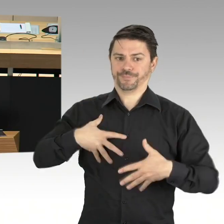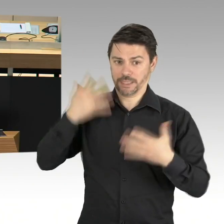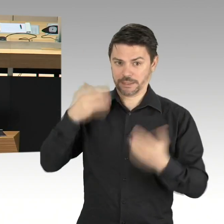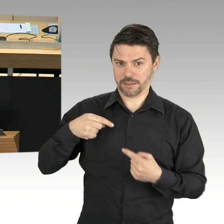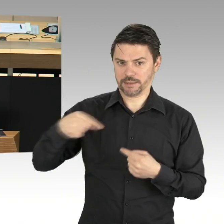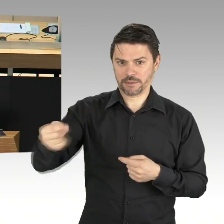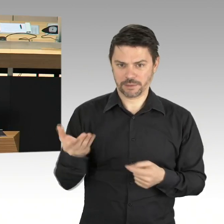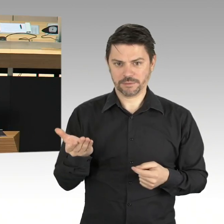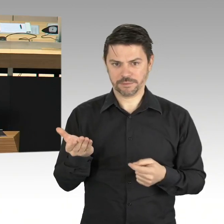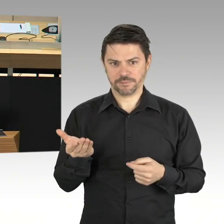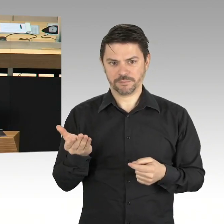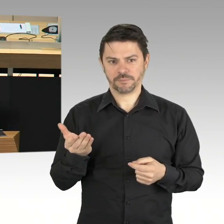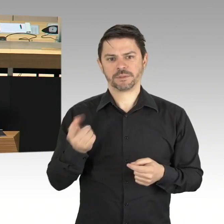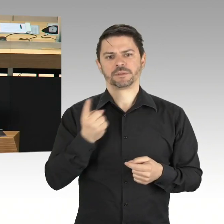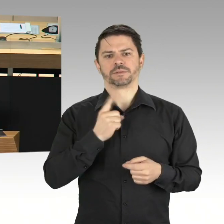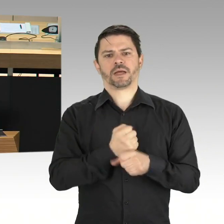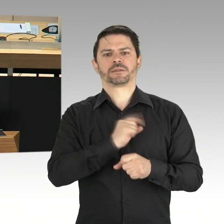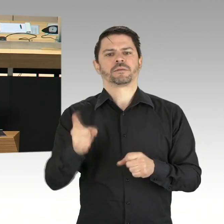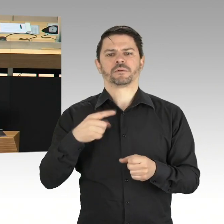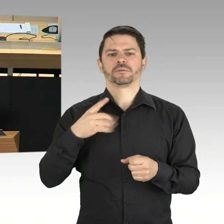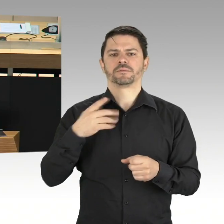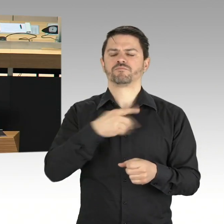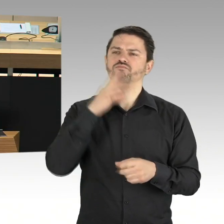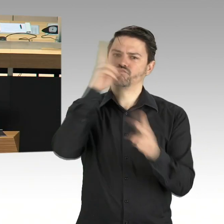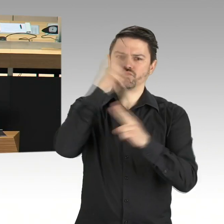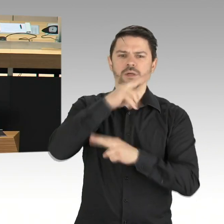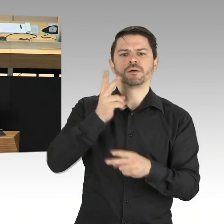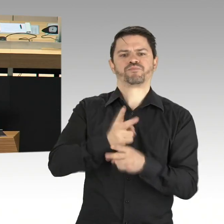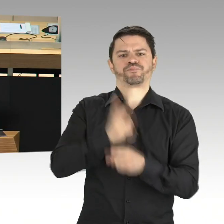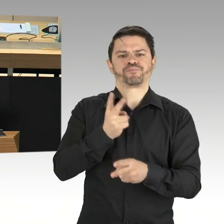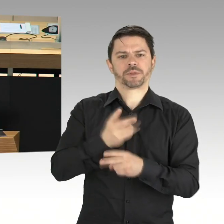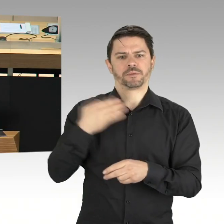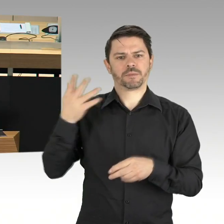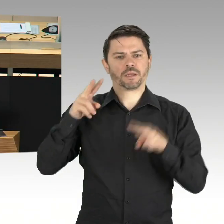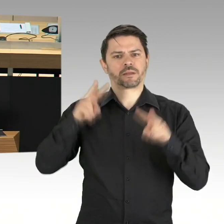ein Gutachten schreiben lassen vom Institut der Wirtschaft aus Köln.